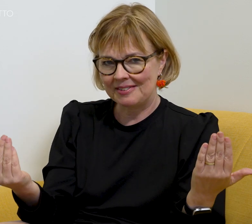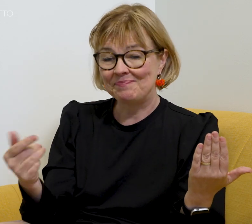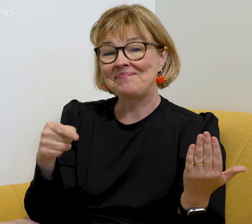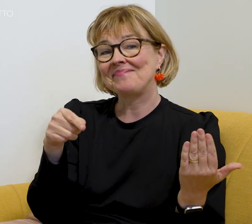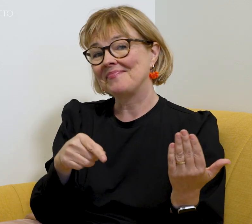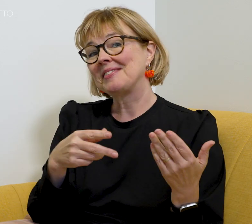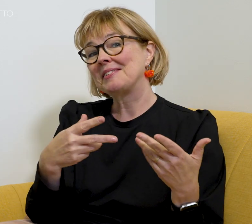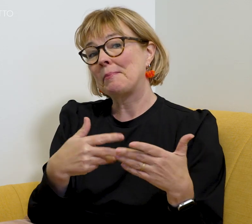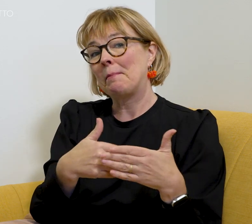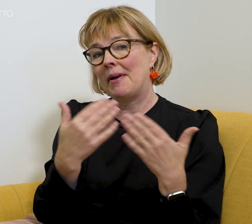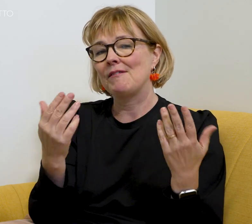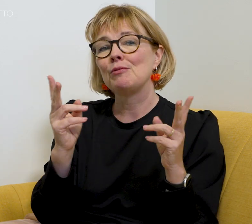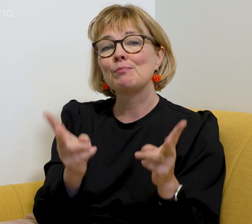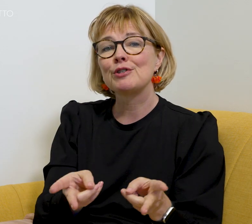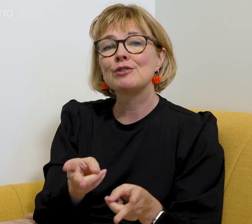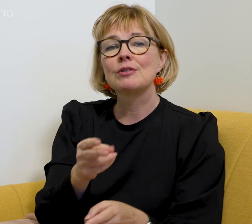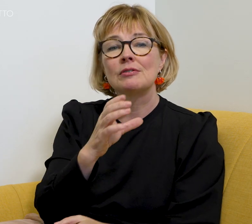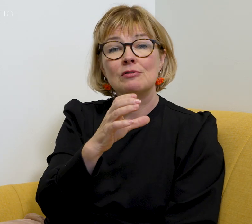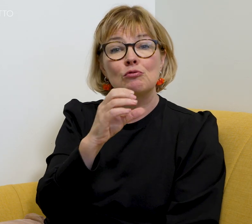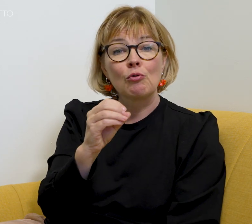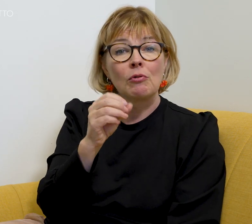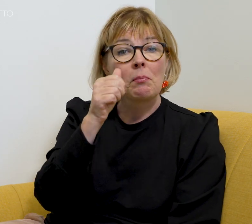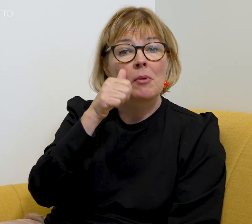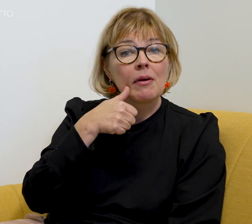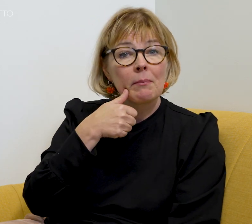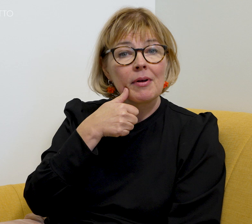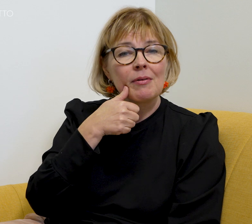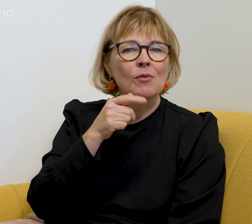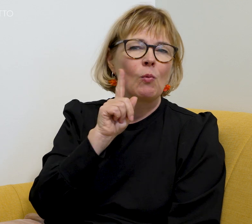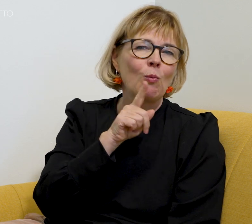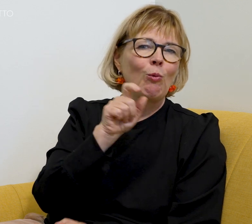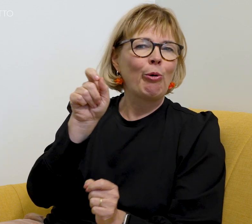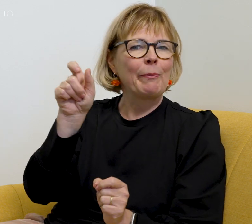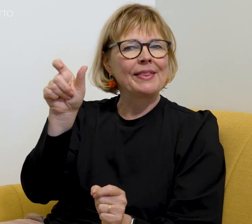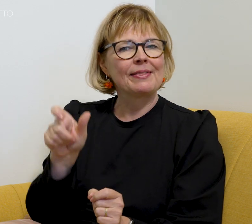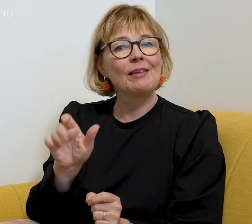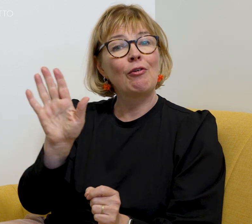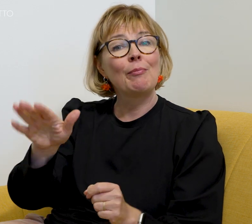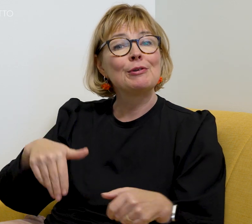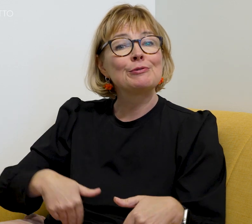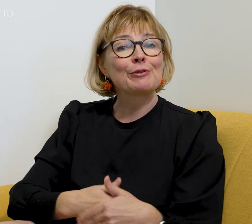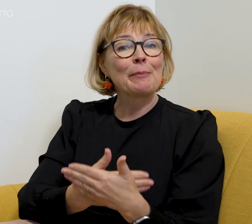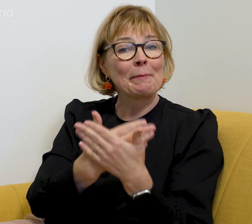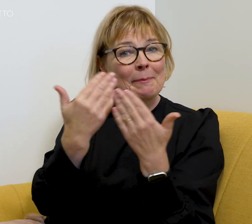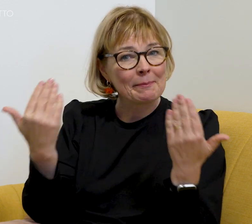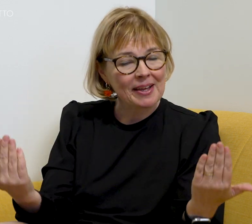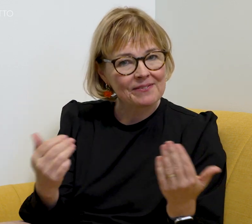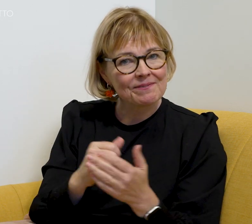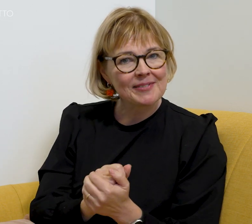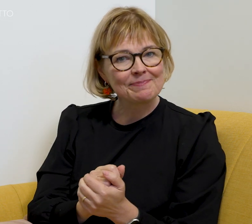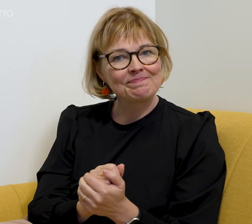joka on myös kuurojenopetuksen isän, C. O. Malmin syntymäpäivä.